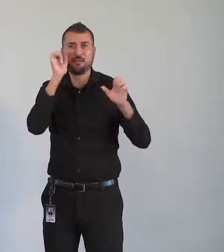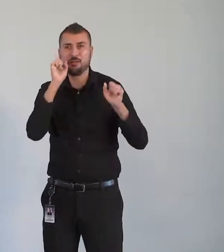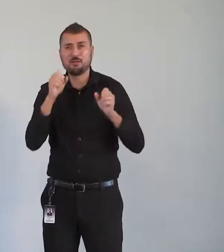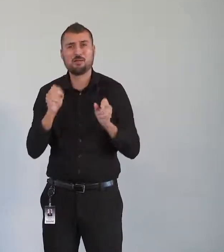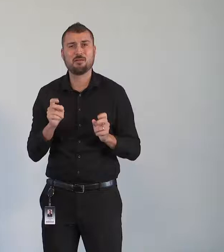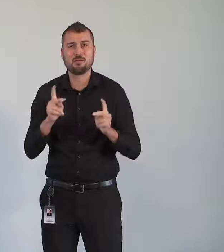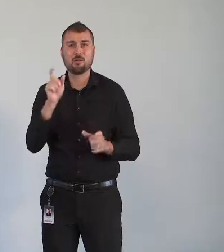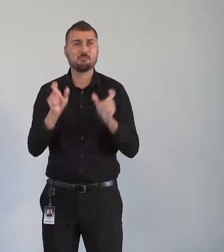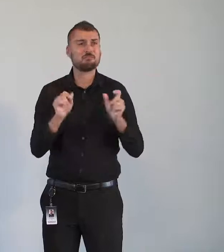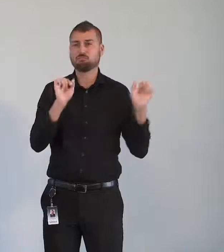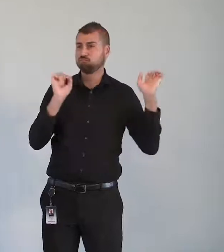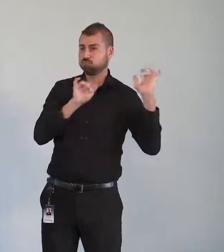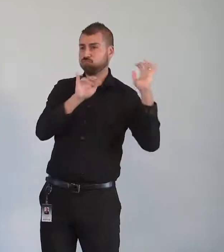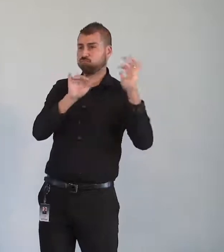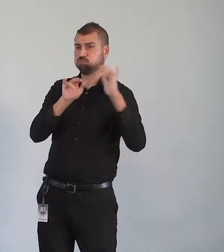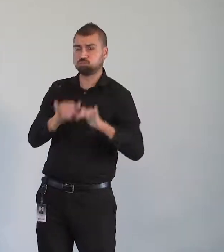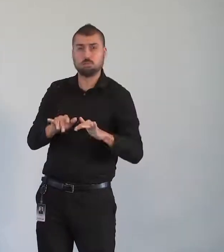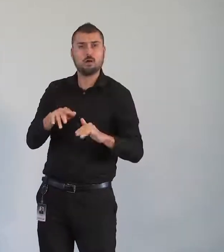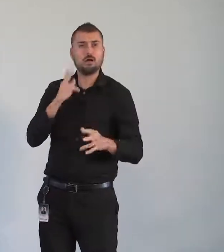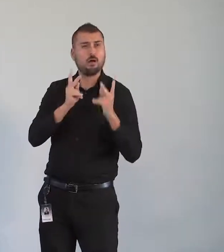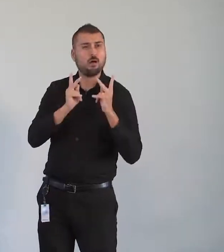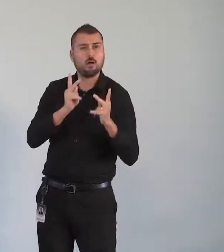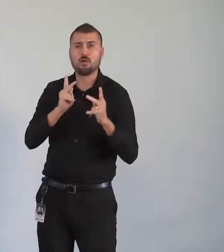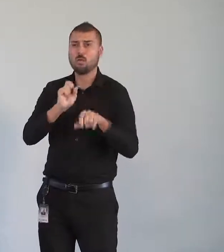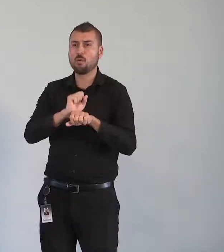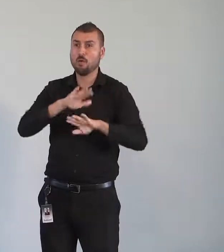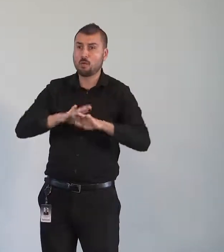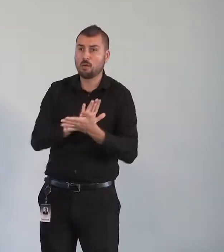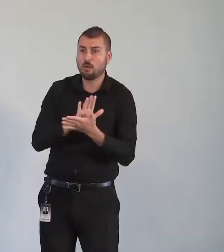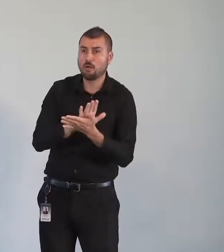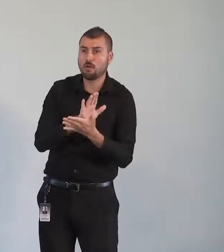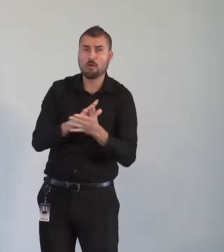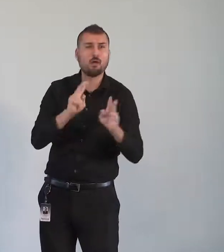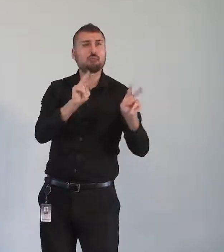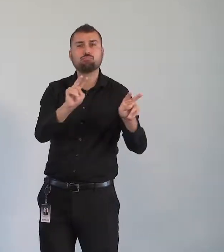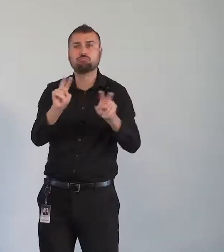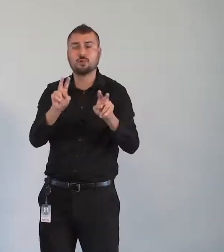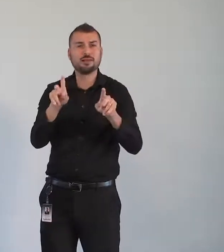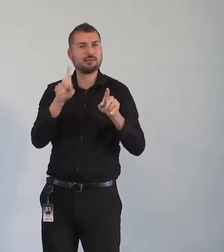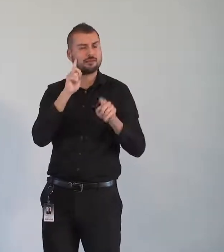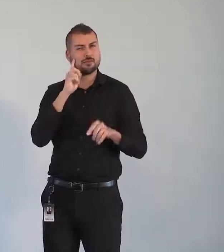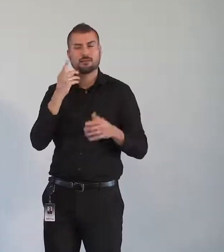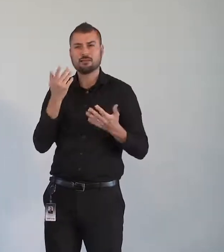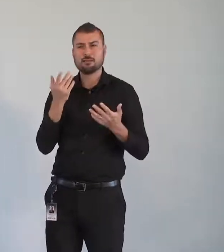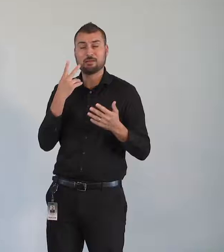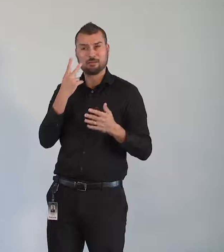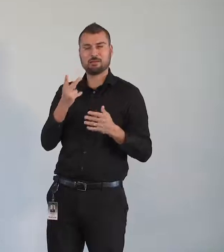para que todos vengan a ver estas obras en papel, vean a este tipo extraordinario Alfred Maurer y su trabajo